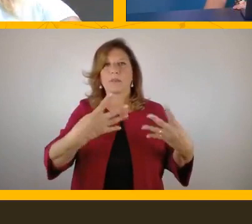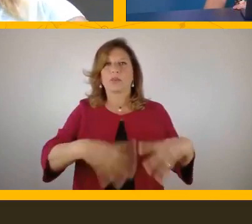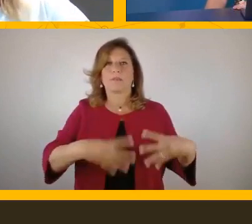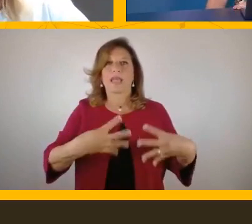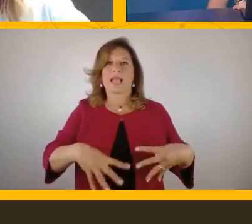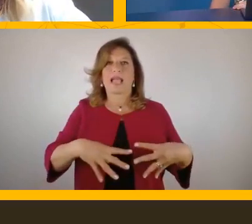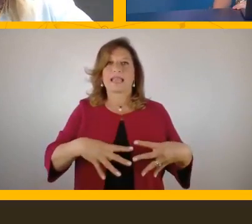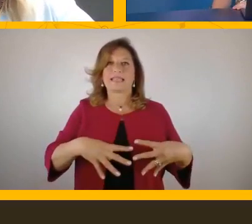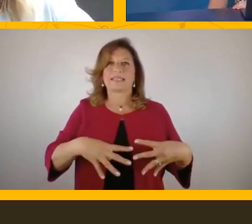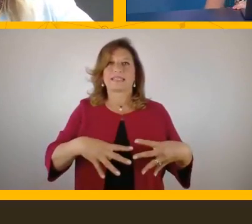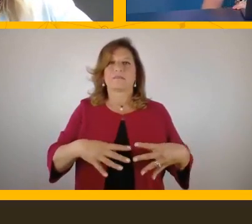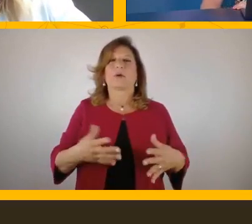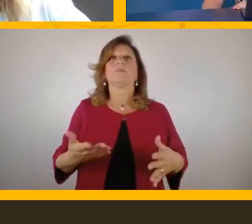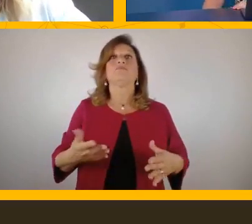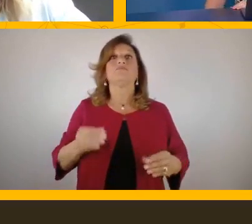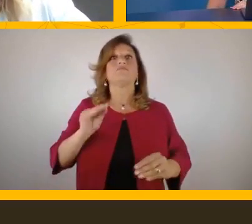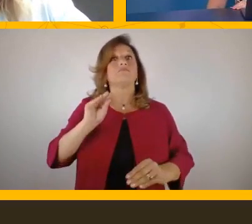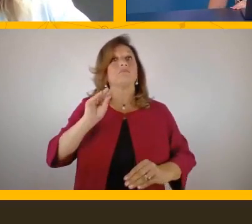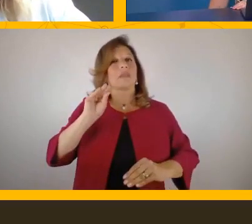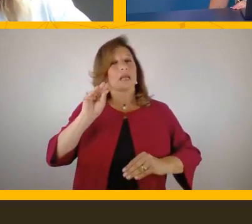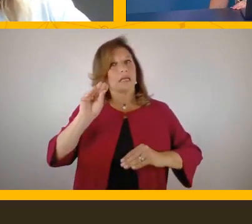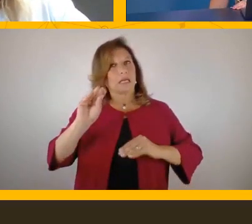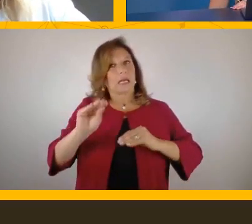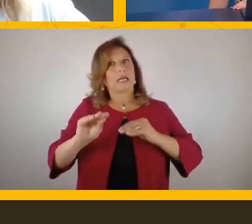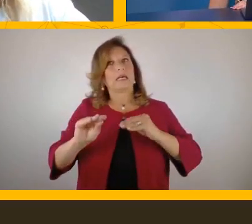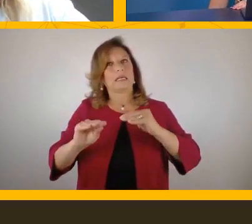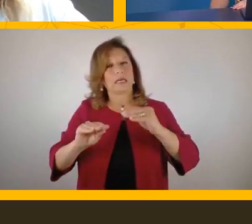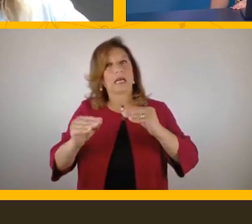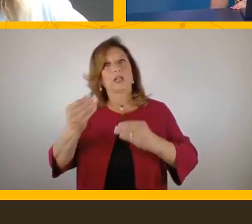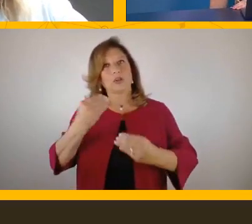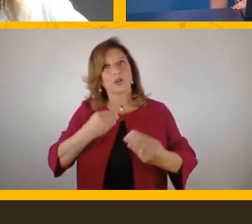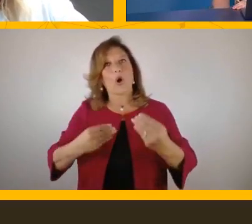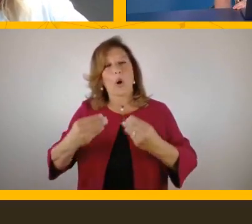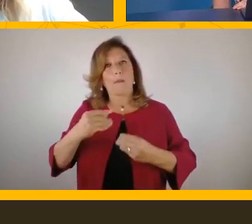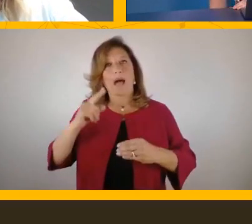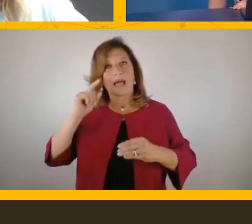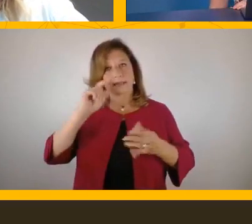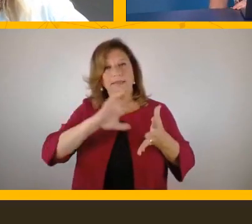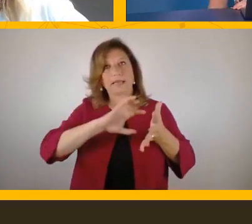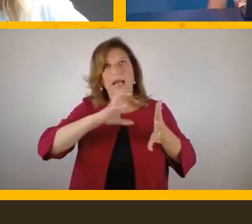meccanismo? Allora la è una